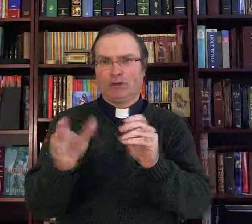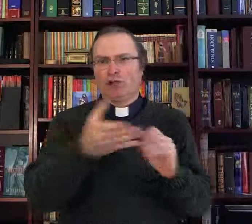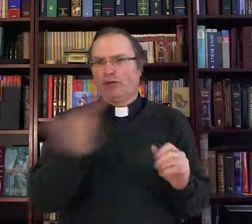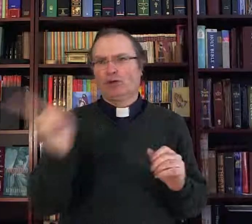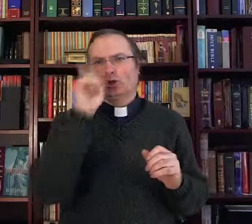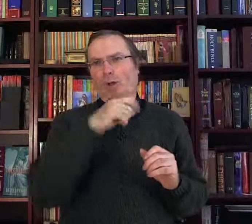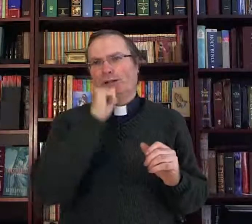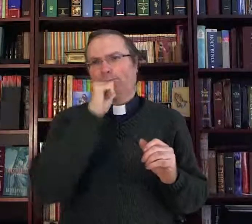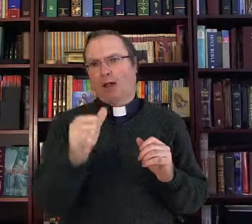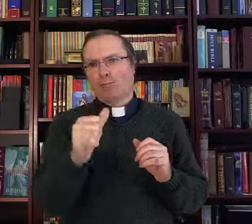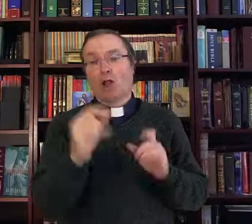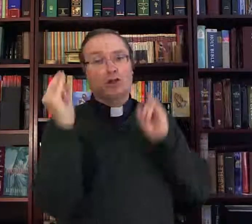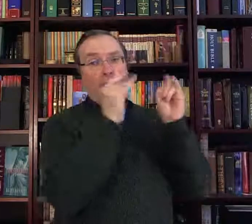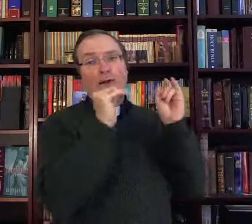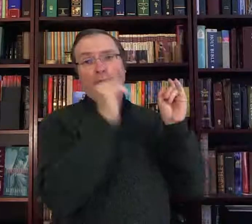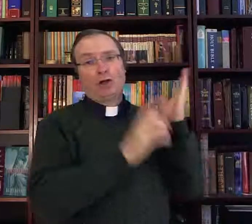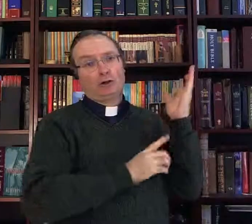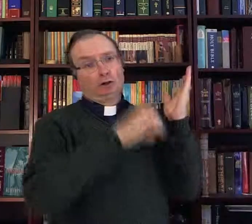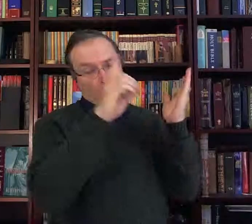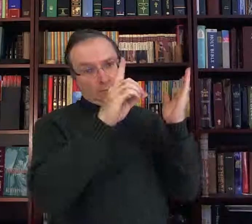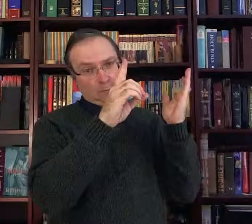Ne vous y trompez pas: on ne se moque pas de Dieu.